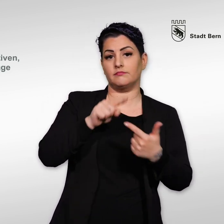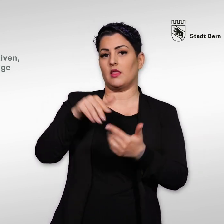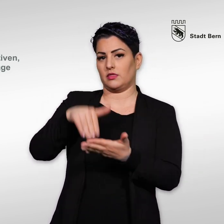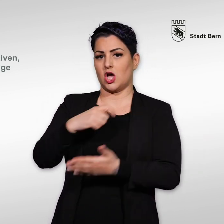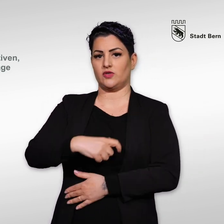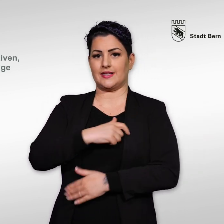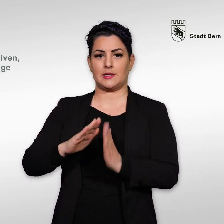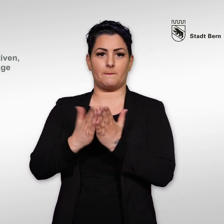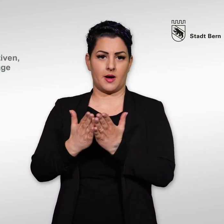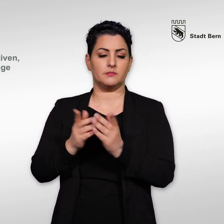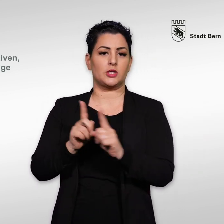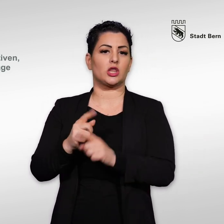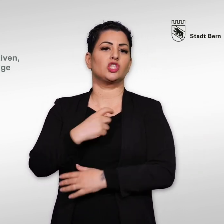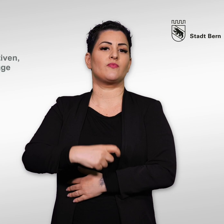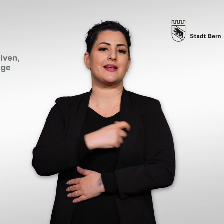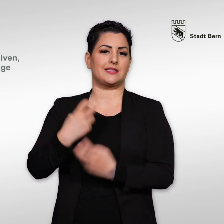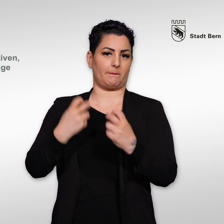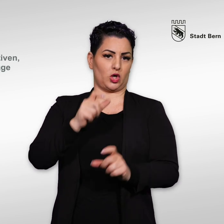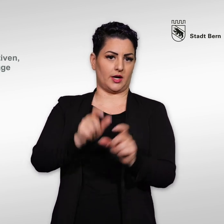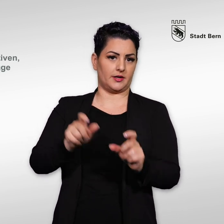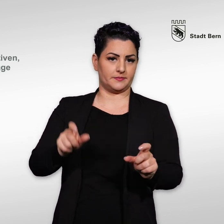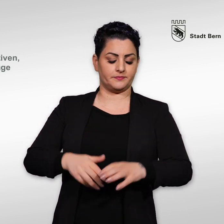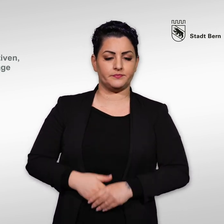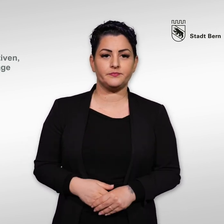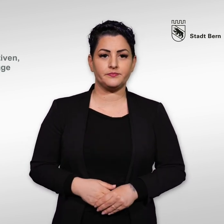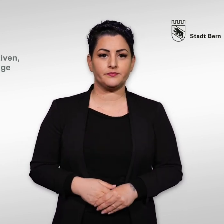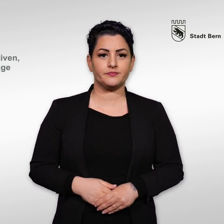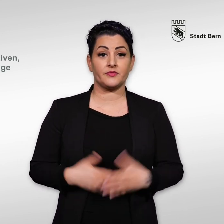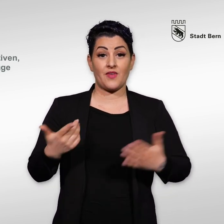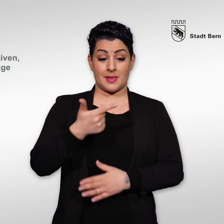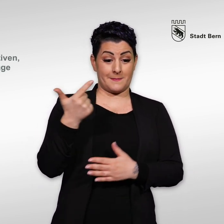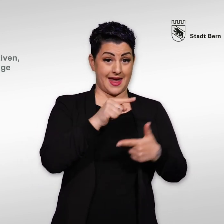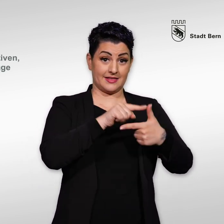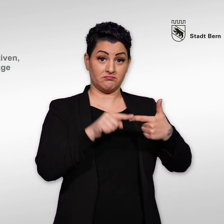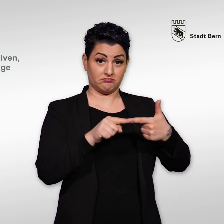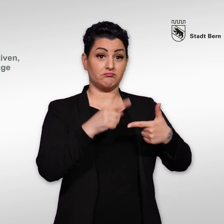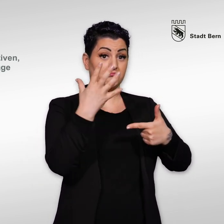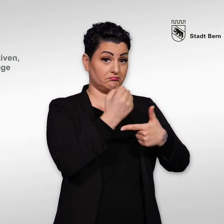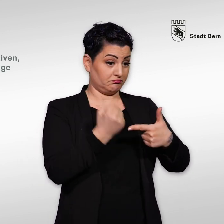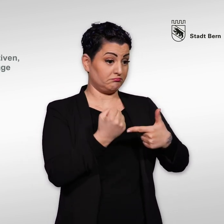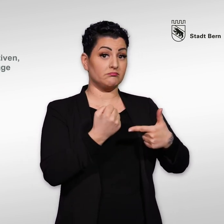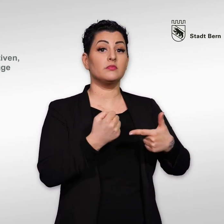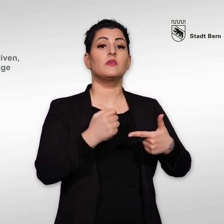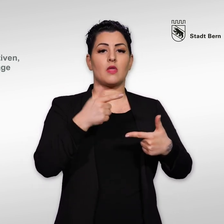• Den Schweizer Pass besitzen also Schweizer Bürgerin oder Bürger sind. Wenn diese beiden Vorgaben erfüllt sind,